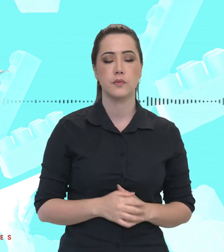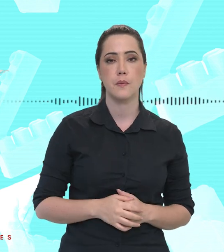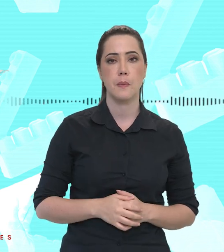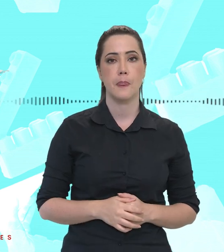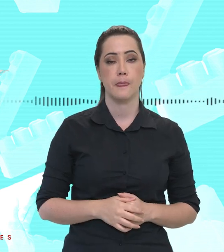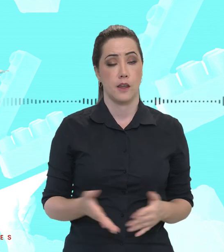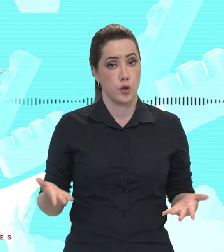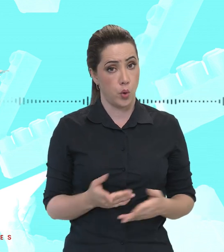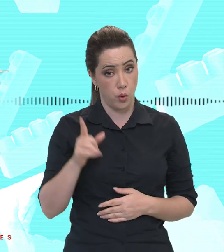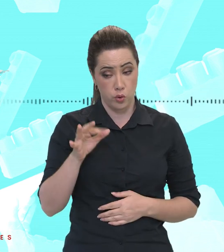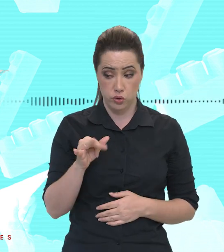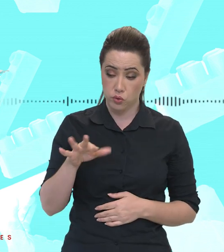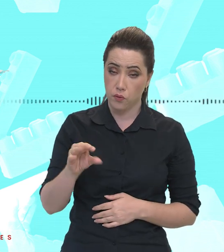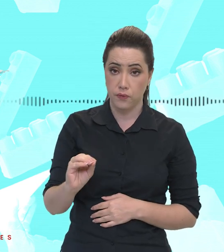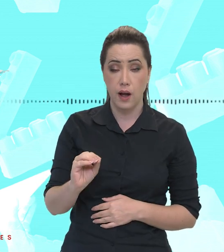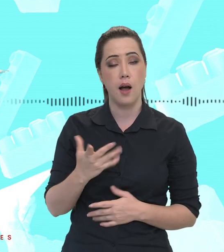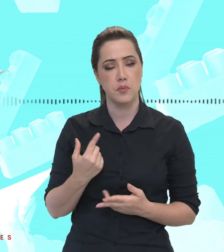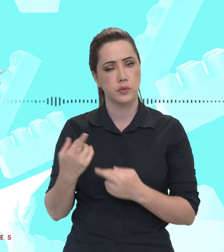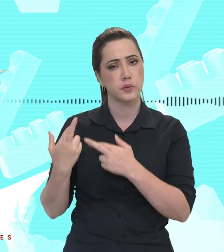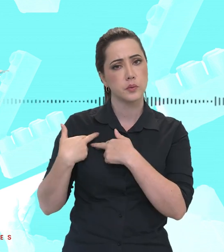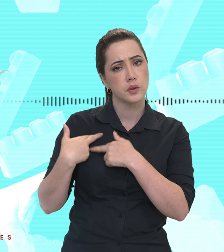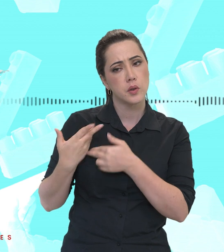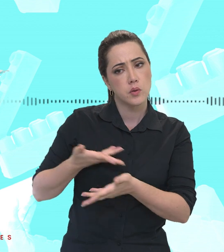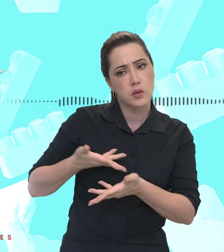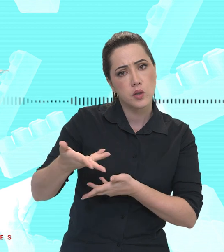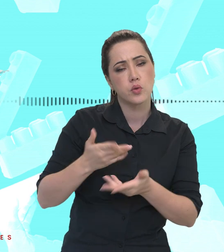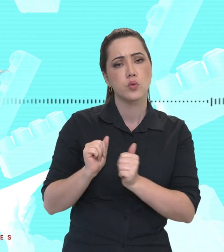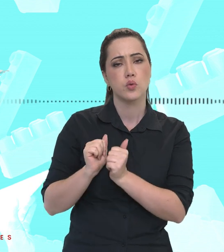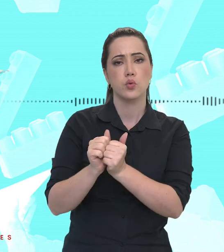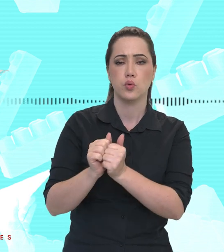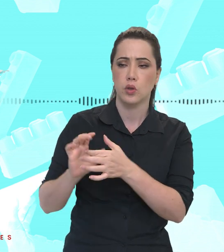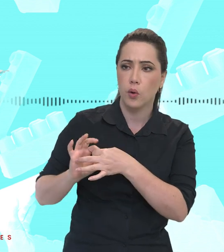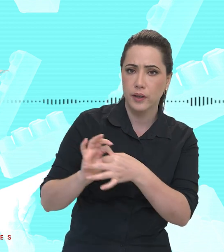[Patrícia] Hoje o Fábio assume o protagonismo e nos ajuda a fazer a ponte entre as temporadas.